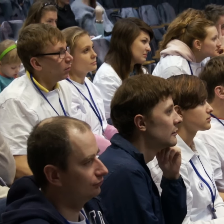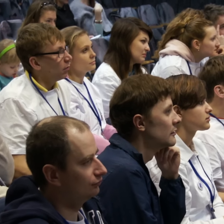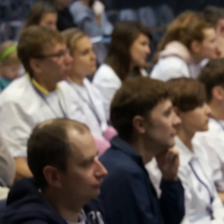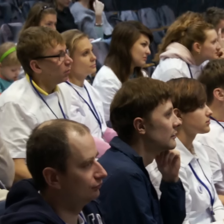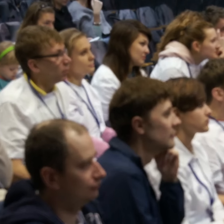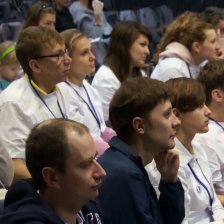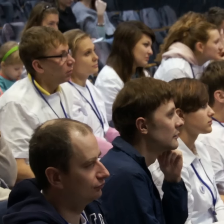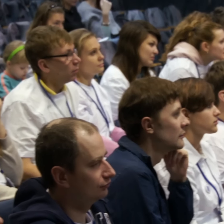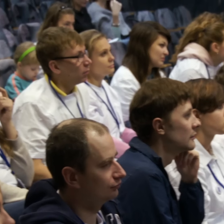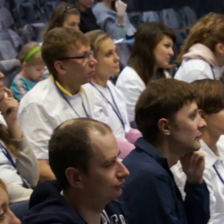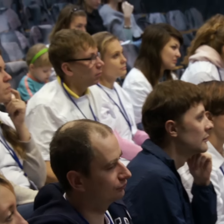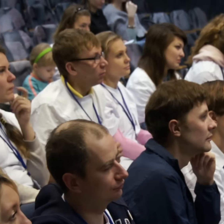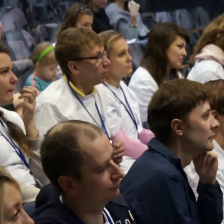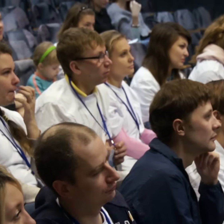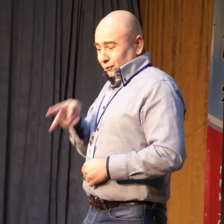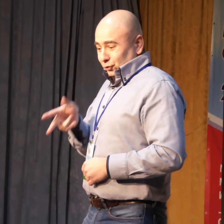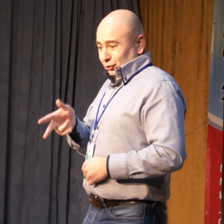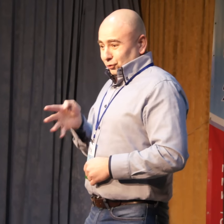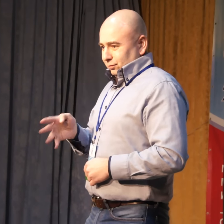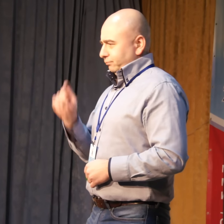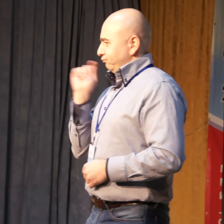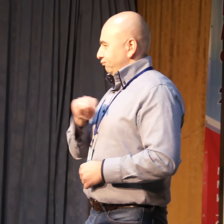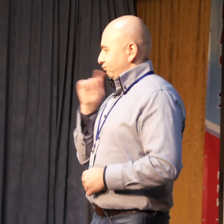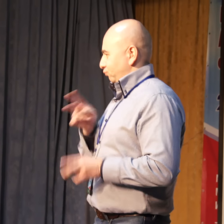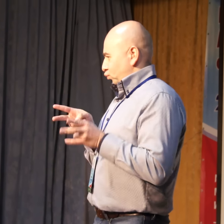Он затронул также острые вопросы, такие как закрытие УПП,